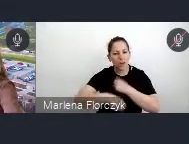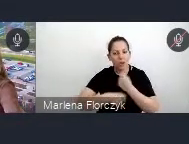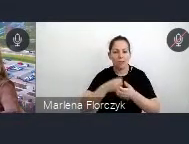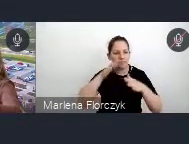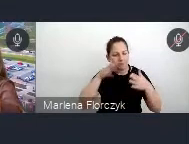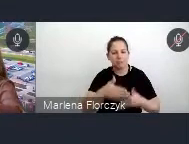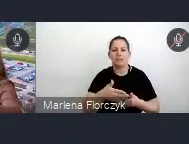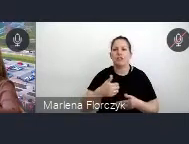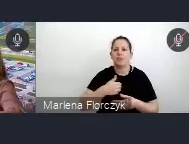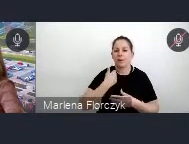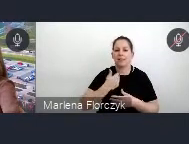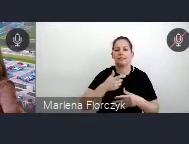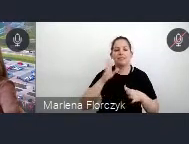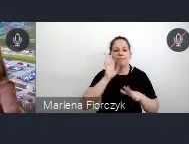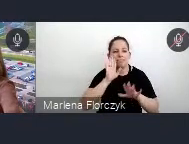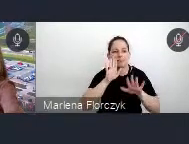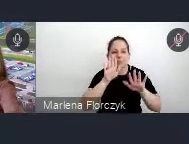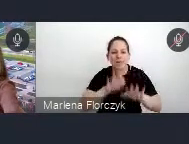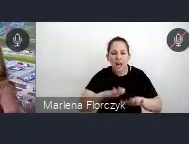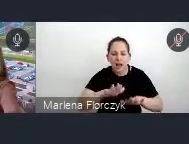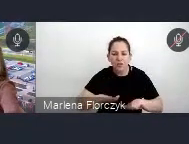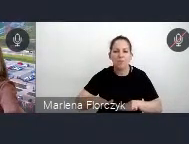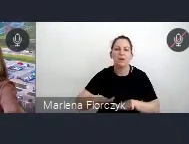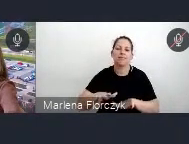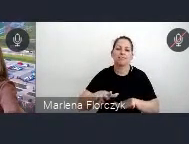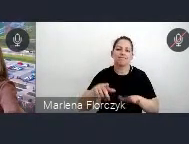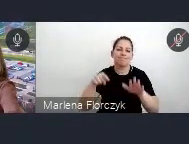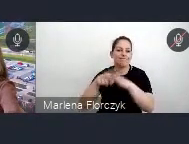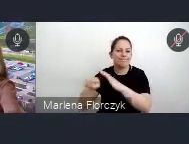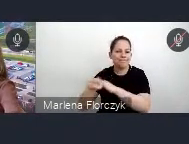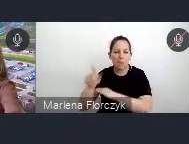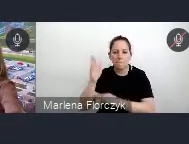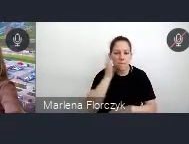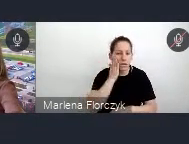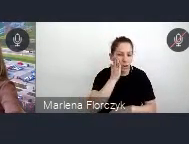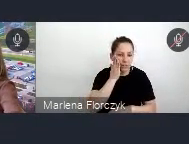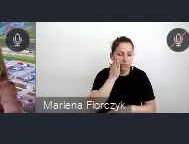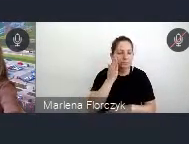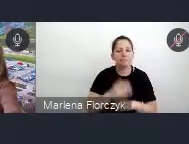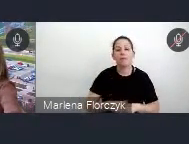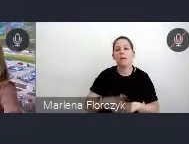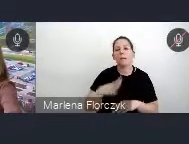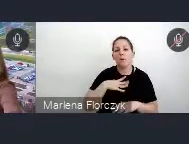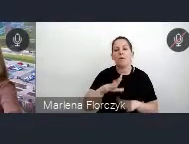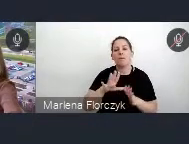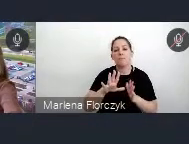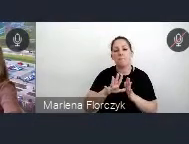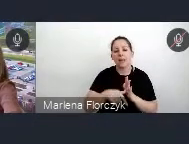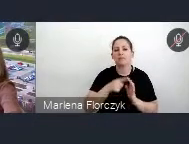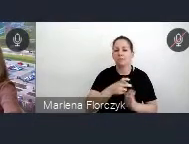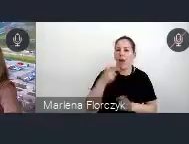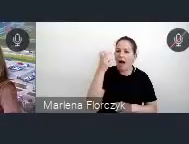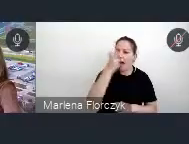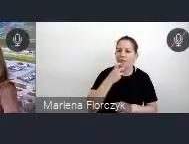żeby zatrzymać odpływających mieszkańców i było to miasto atrakcyjne do mieszkania.